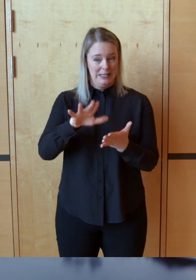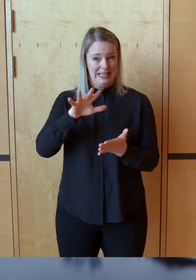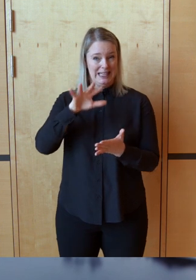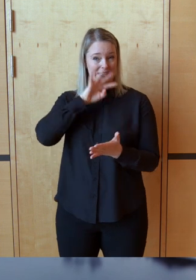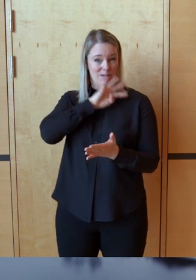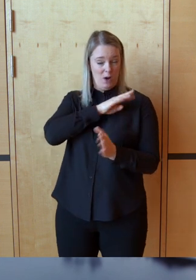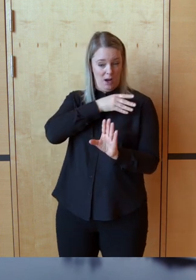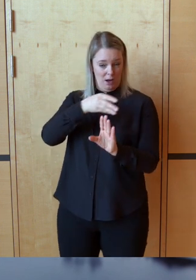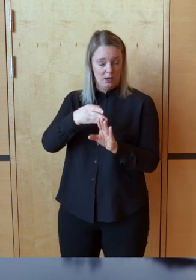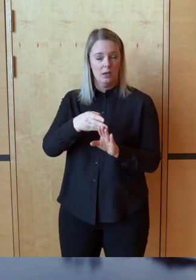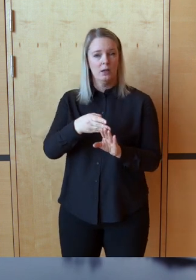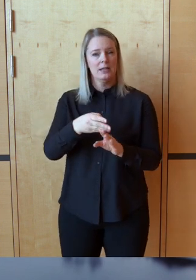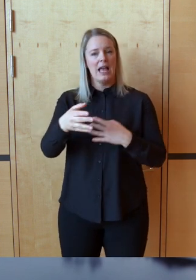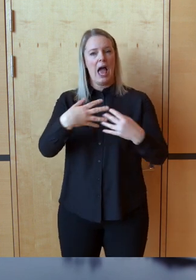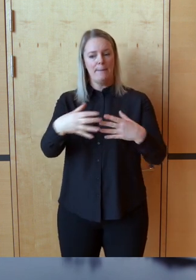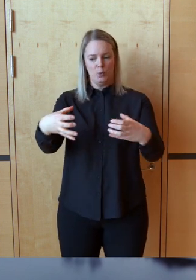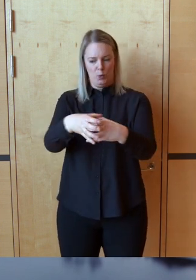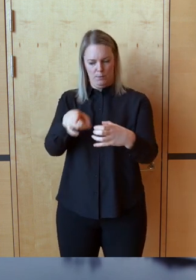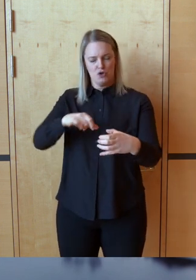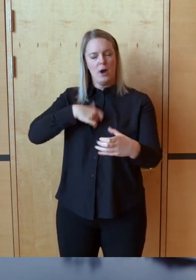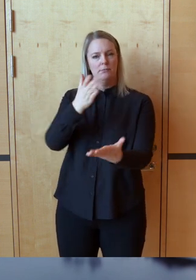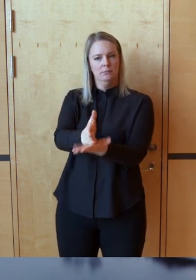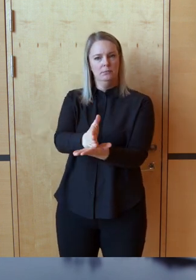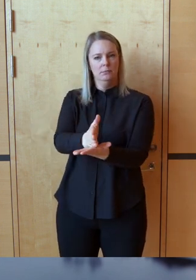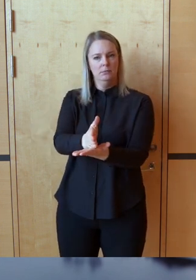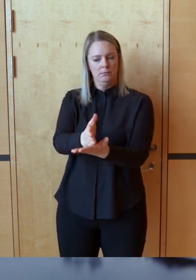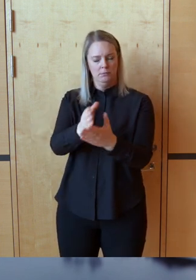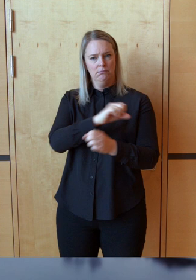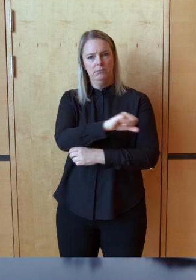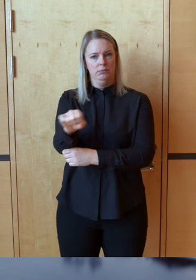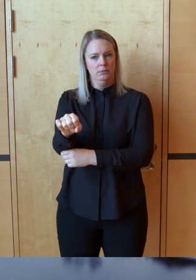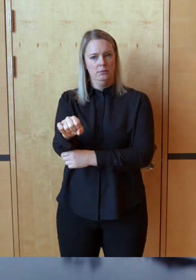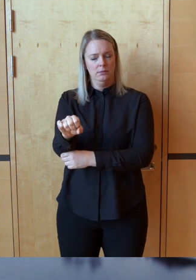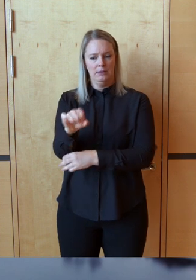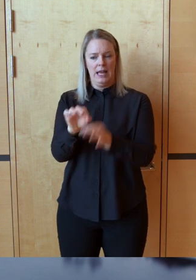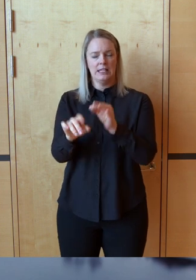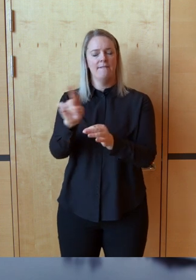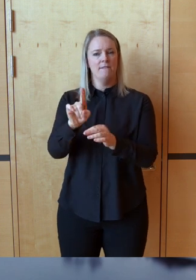Enskede arbetsgruppen som får bestämma exakt vart man ska bedriva sin